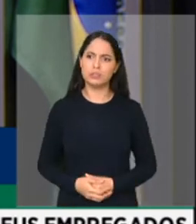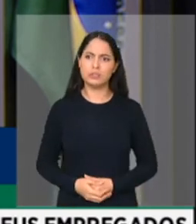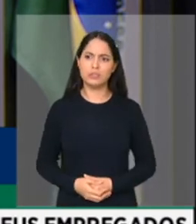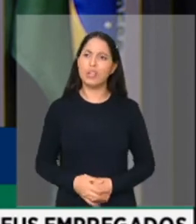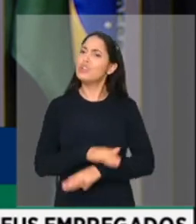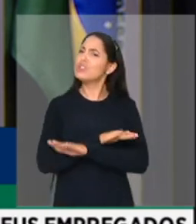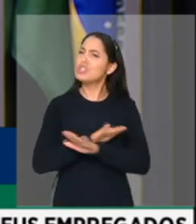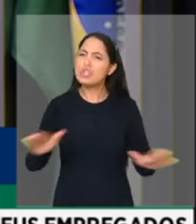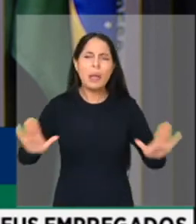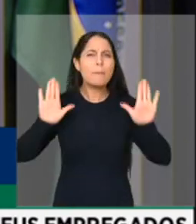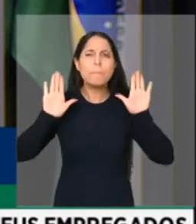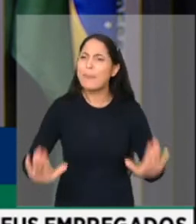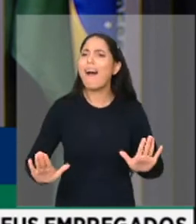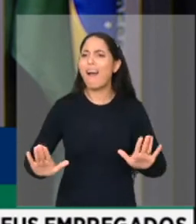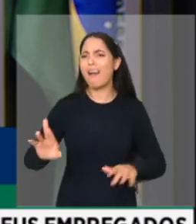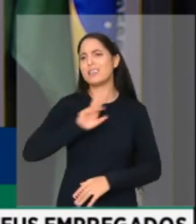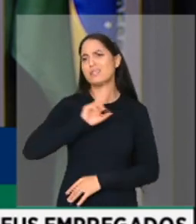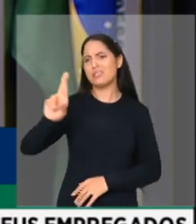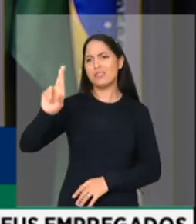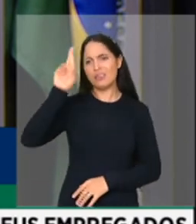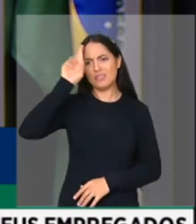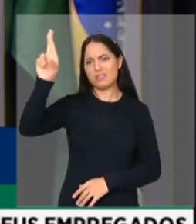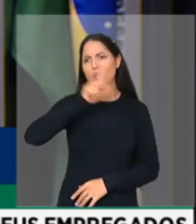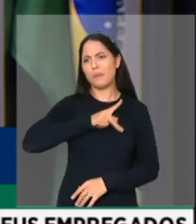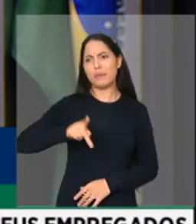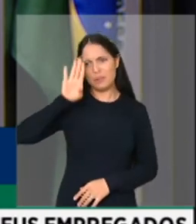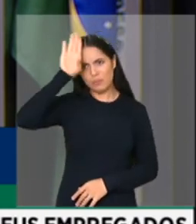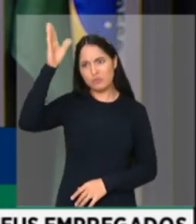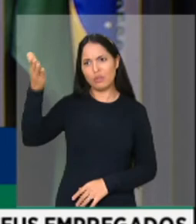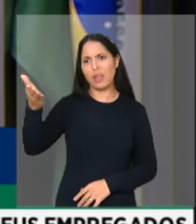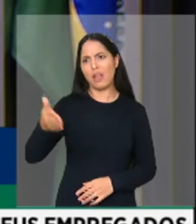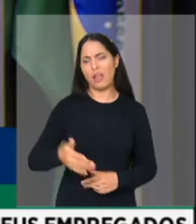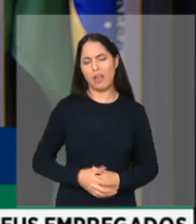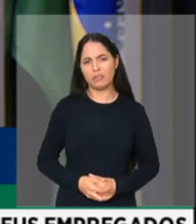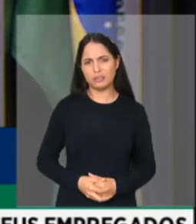BASTA, SENHOR PRESIDENTE JAIR MESSIAS BOLSONARO. PEGUE OS SEUS 57 MILHÕES DE VOTOS,